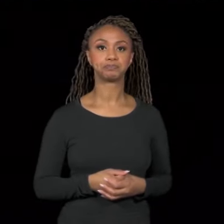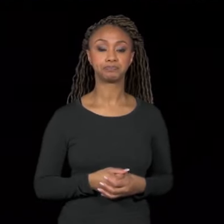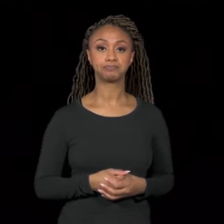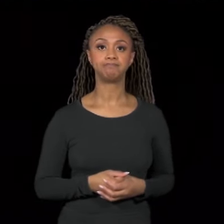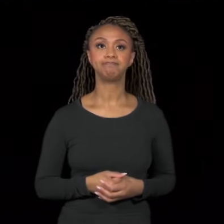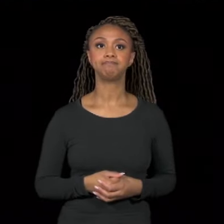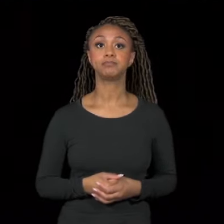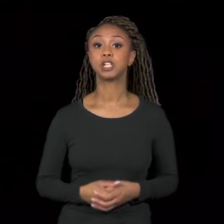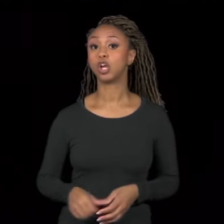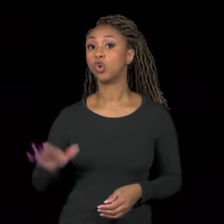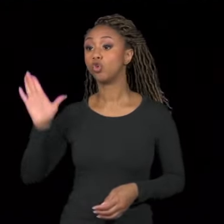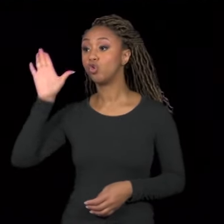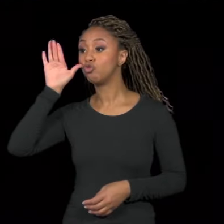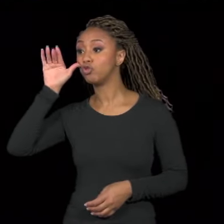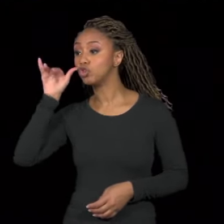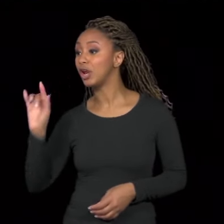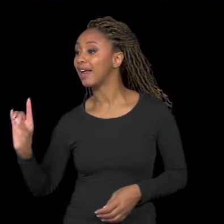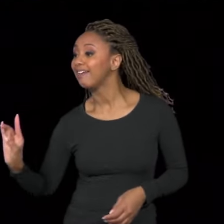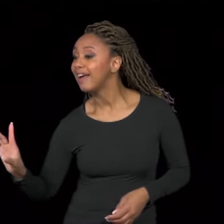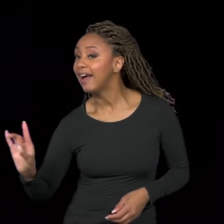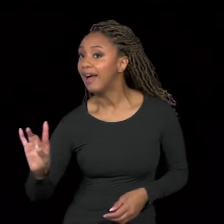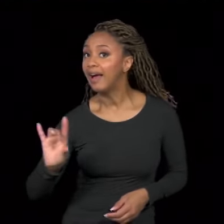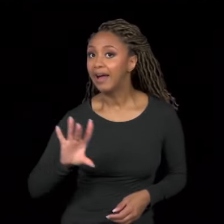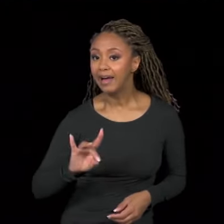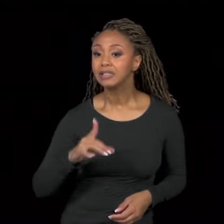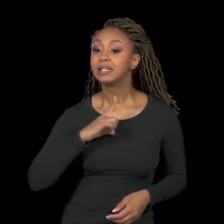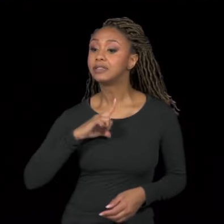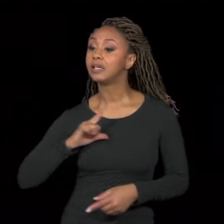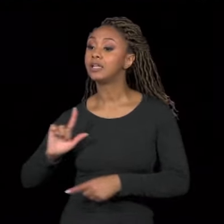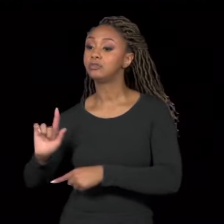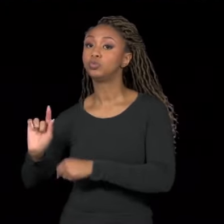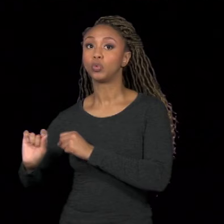GERENCIA UM DEPARTAMENTO. ENTÃO, CADA